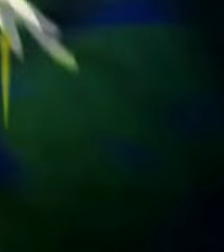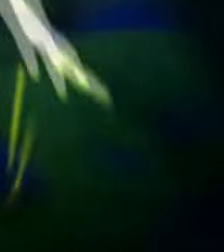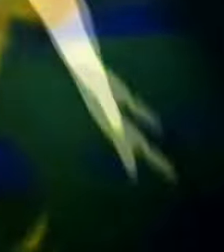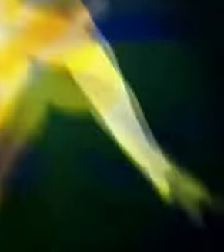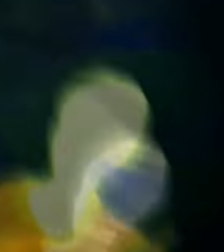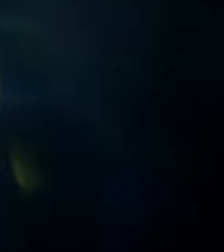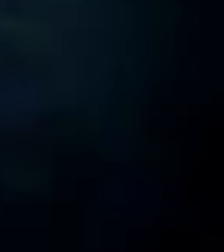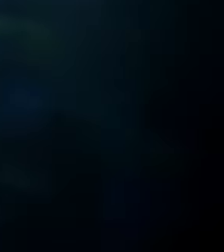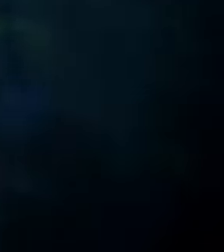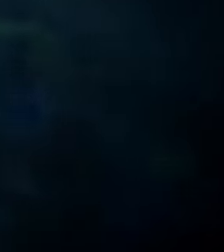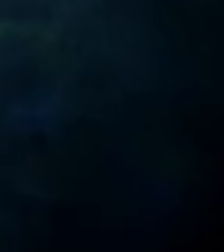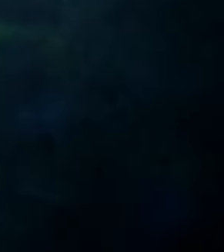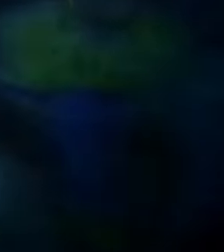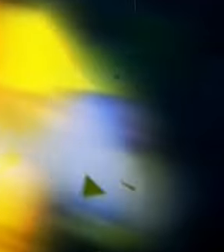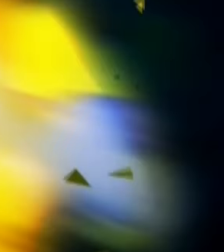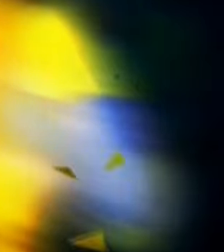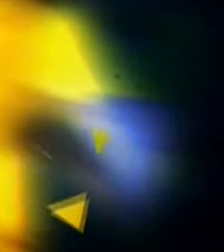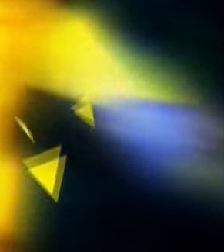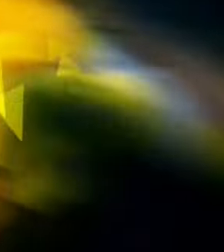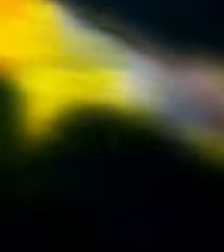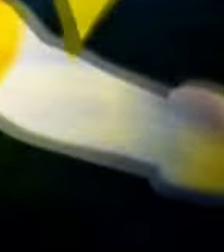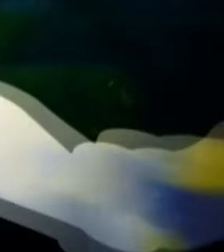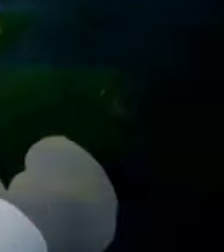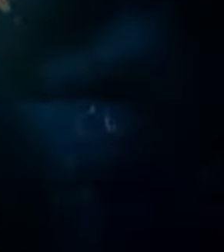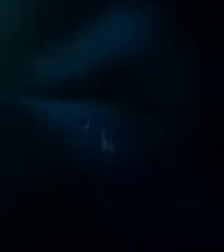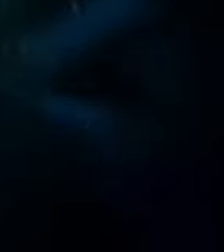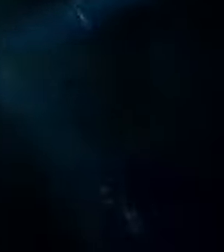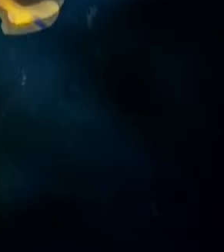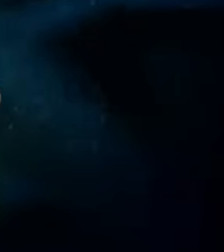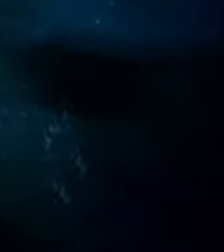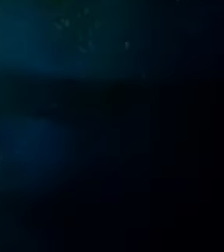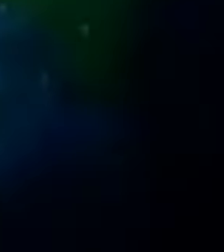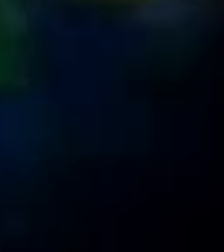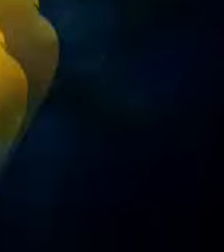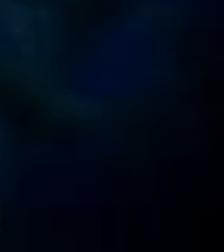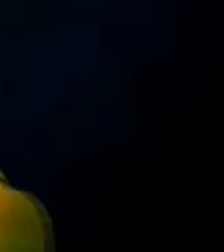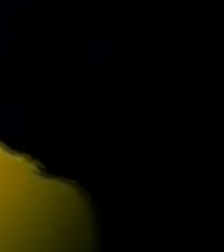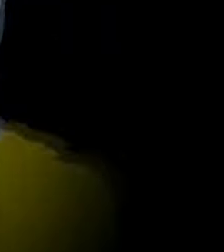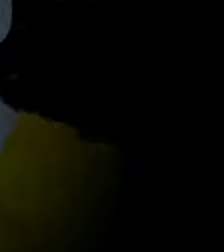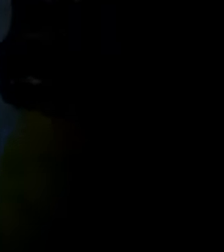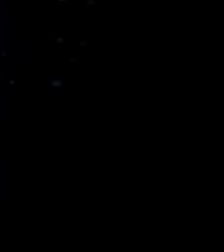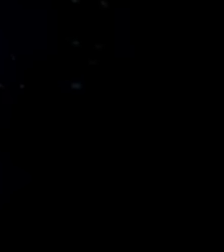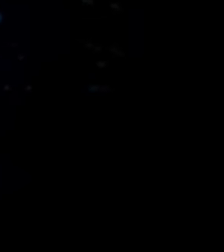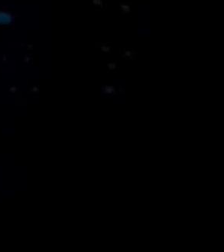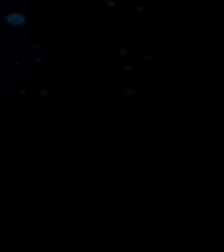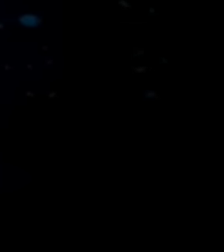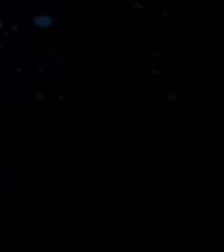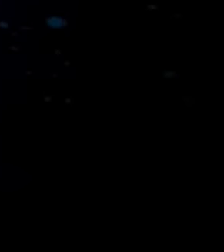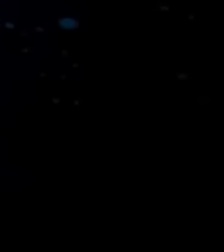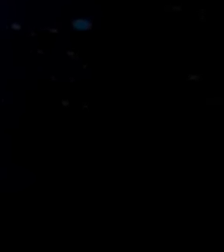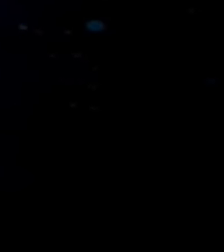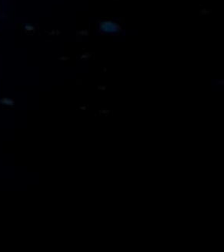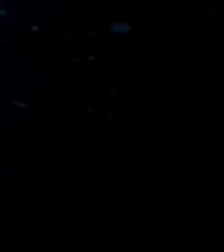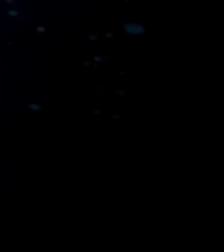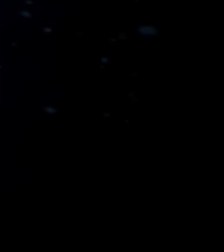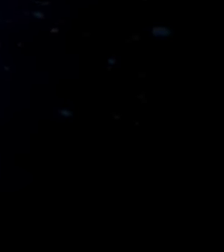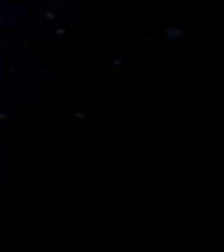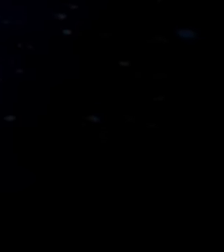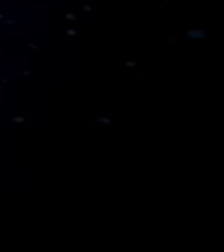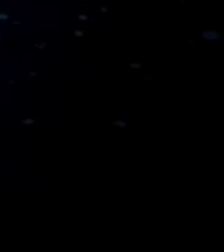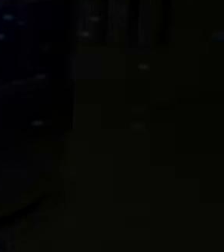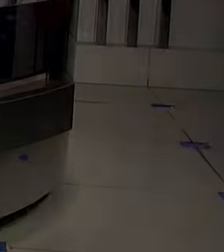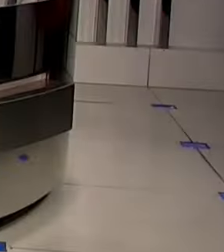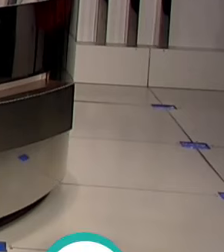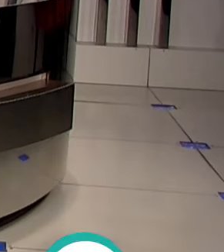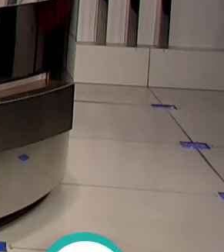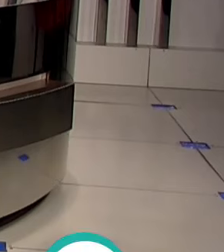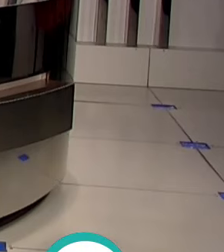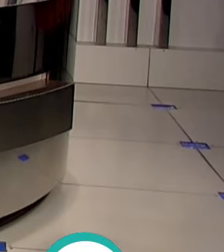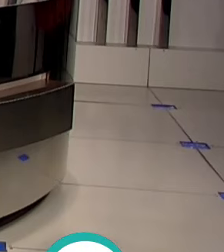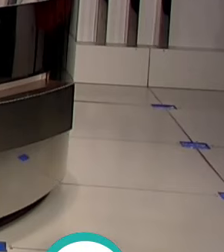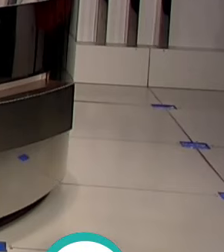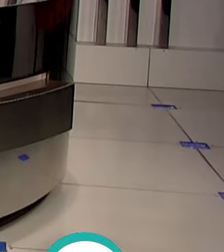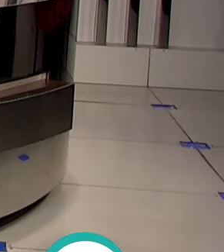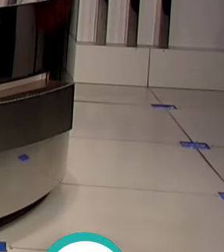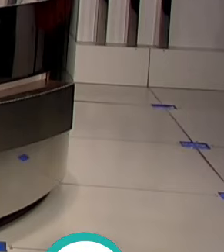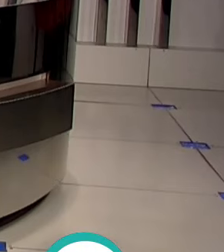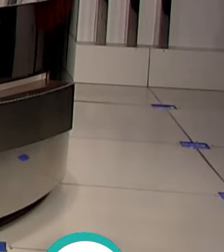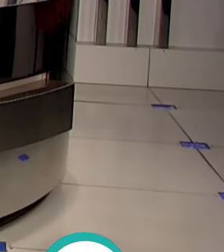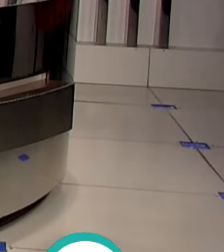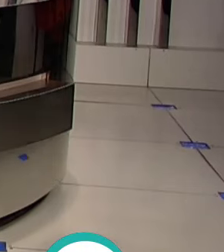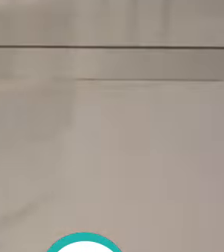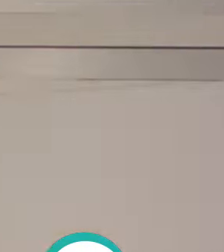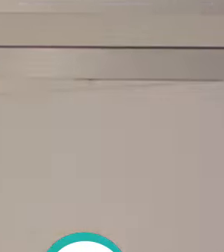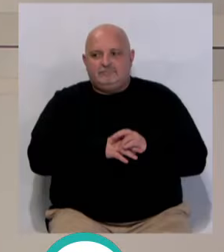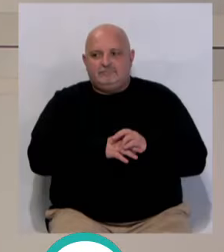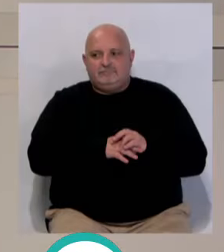[Música]